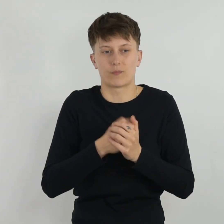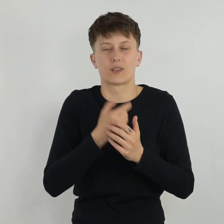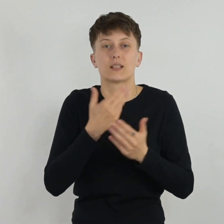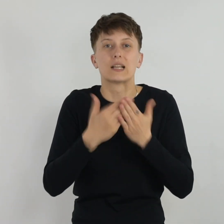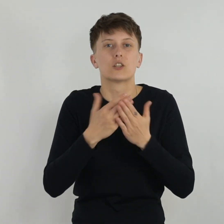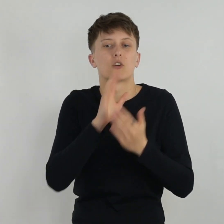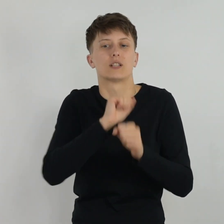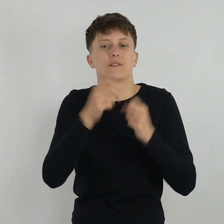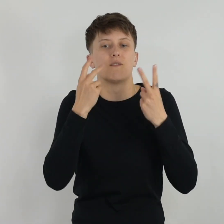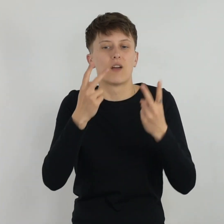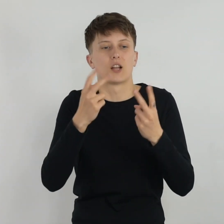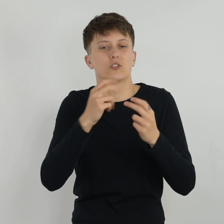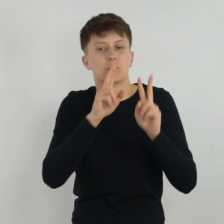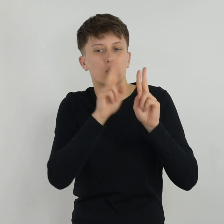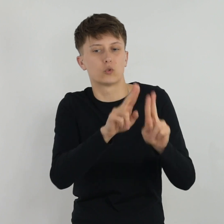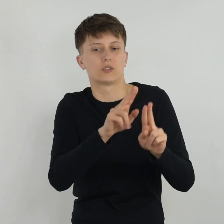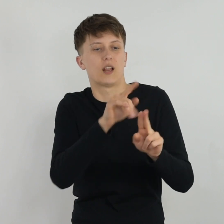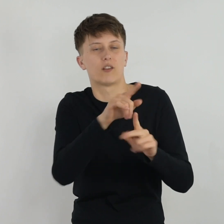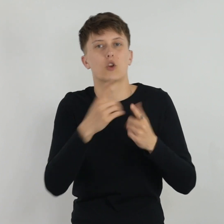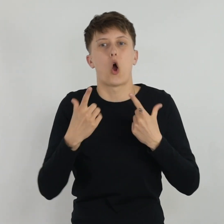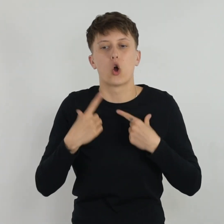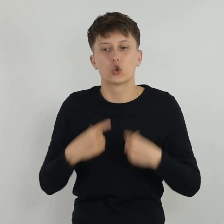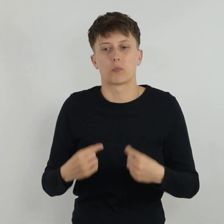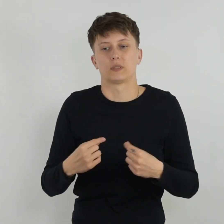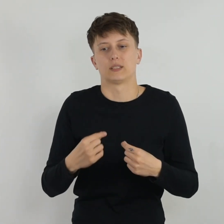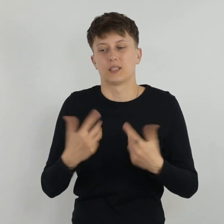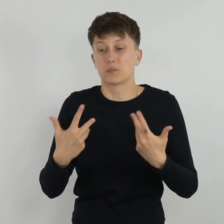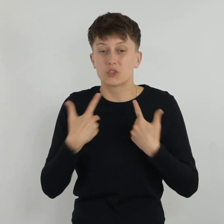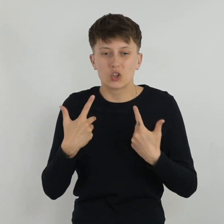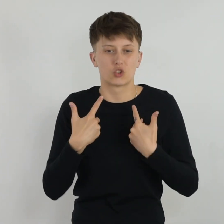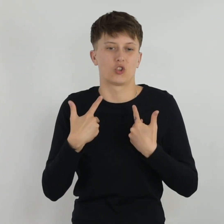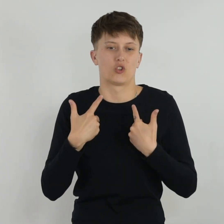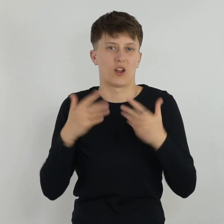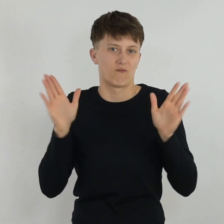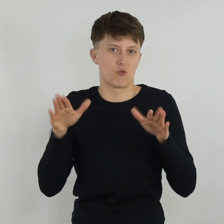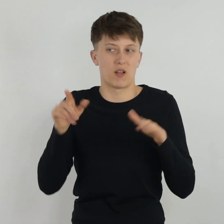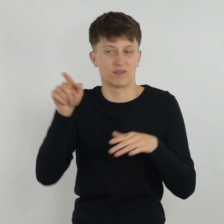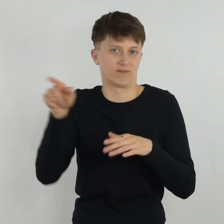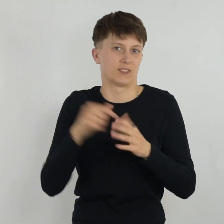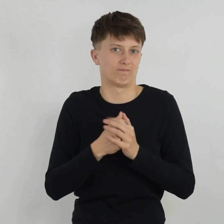Nie bez znaczenia pozostawały także osobiste przeżycia Wróblewskiego.